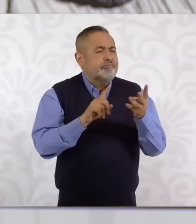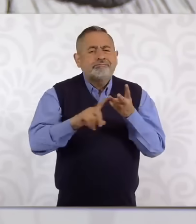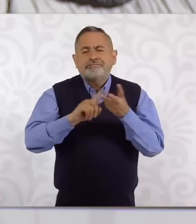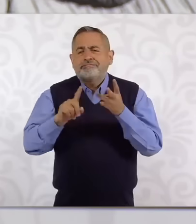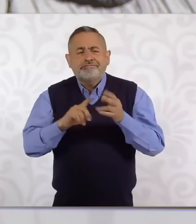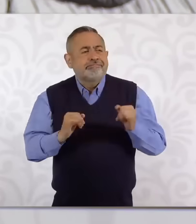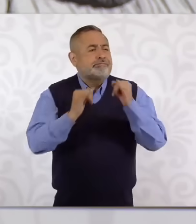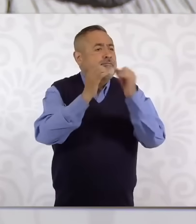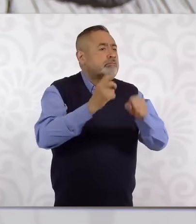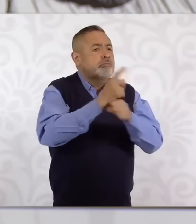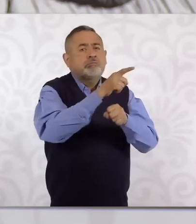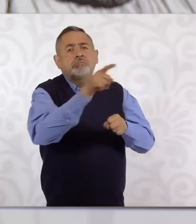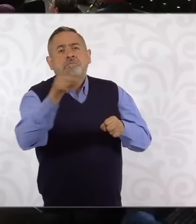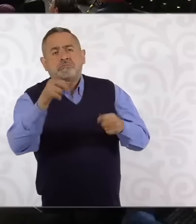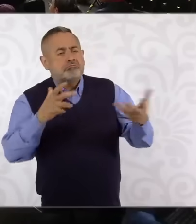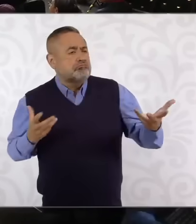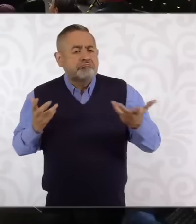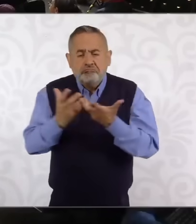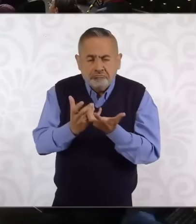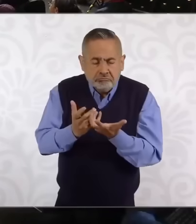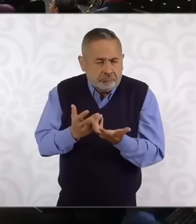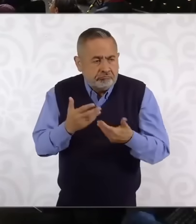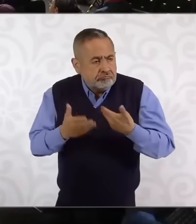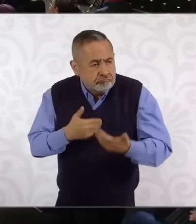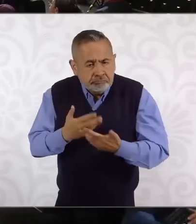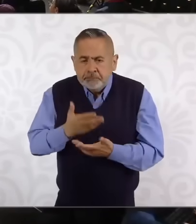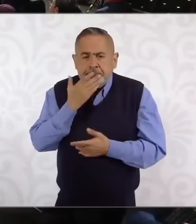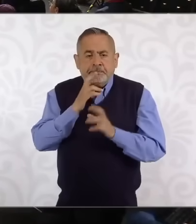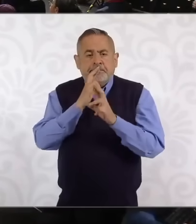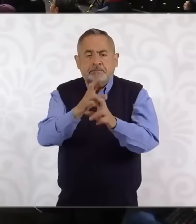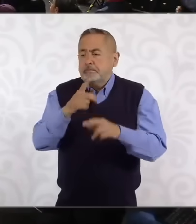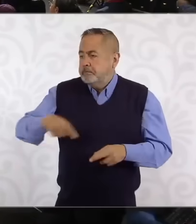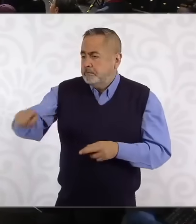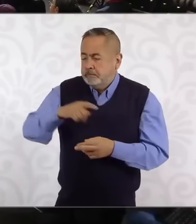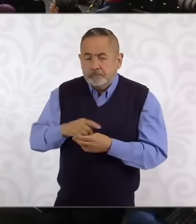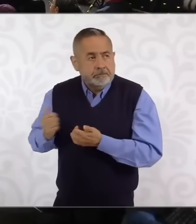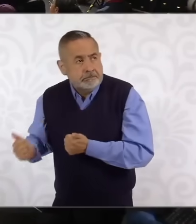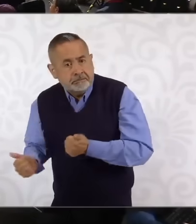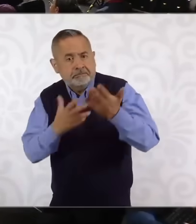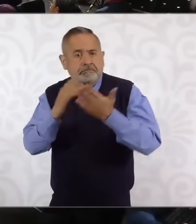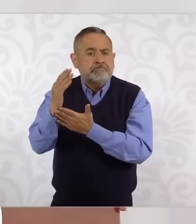seguridad de los Estados Unidos y los resultados de disminución de tráfico de fentanilo,